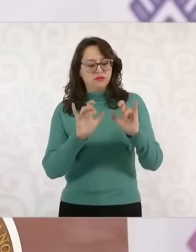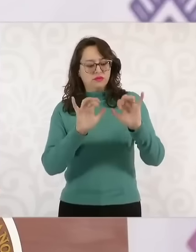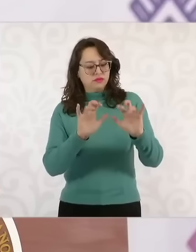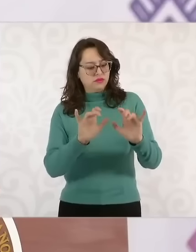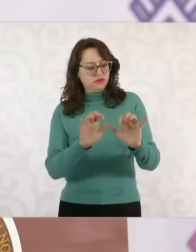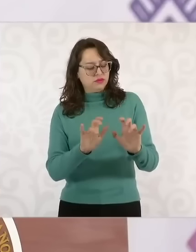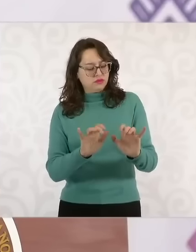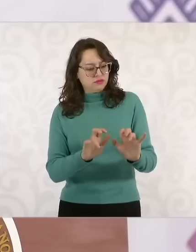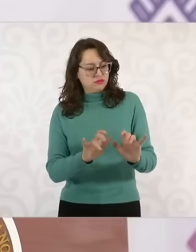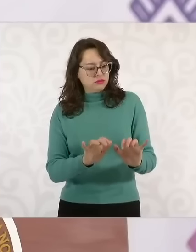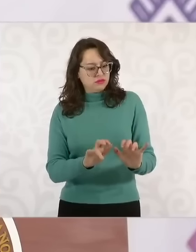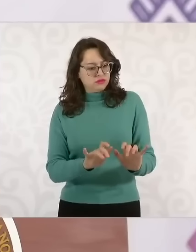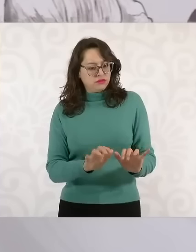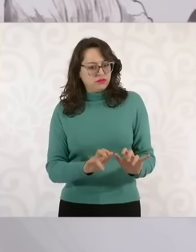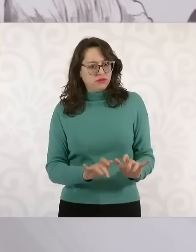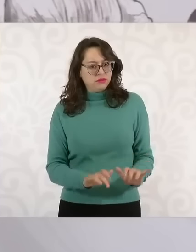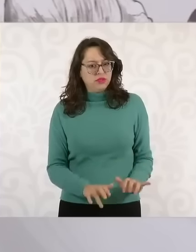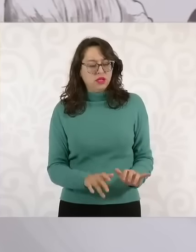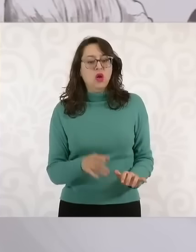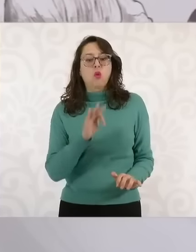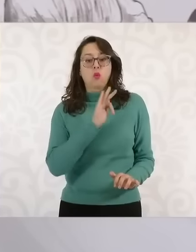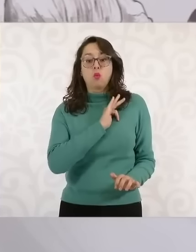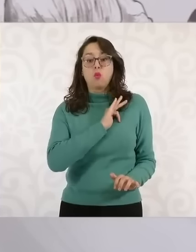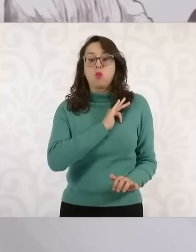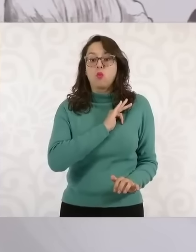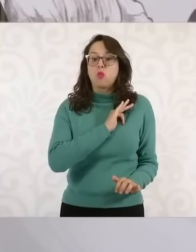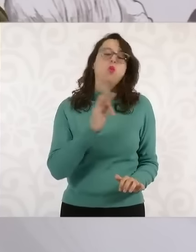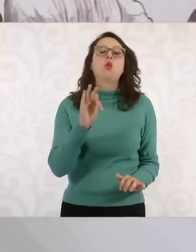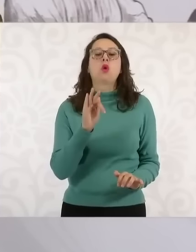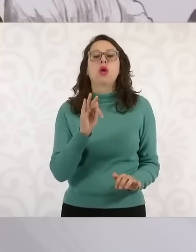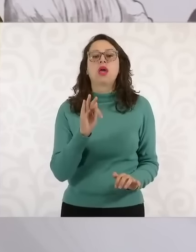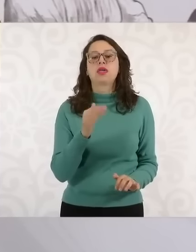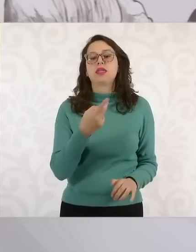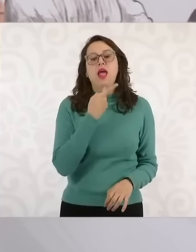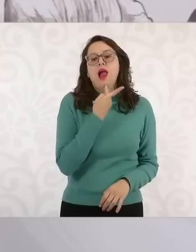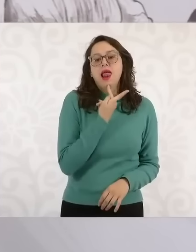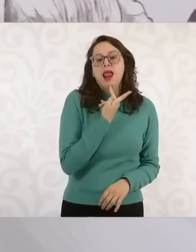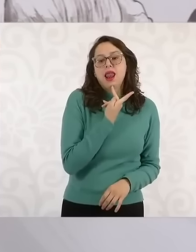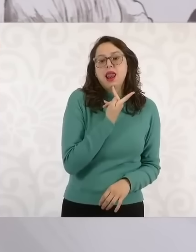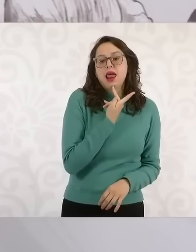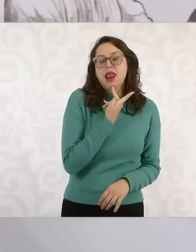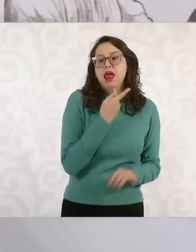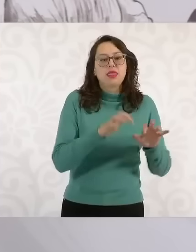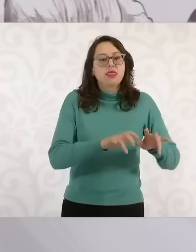la en la computadora, ya puede hacerla con el comando de voz sin necesidad de teclear, pues